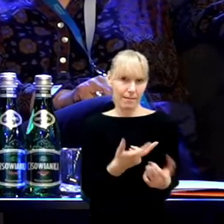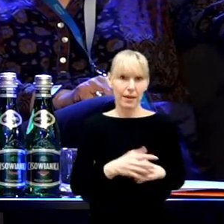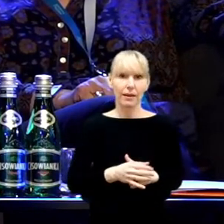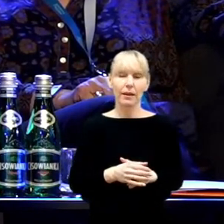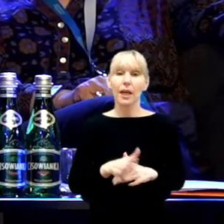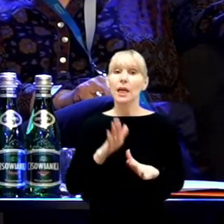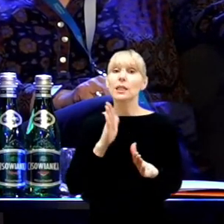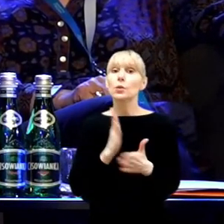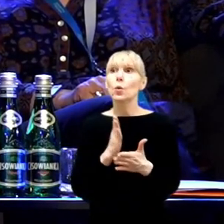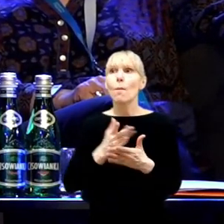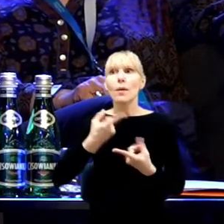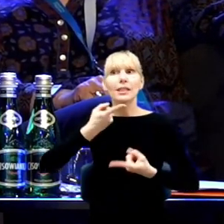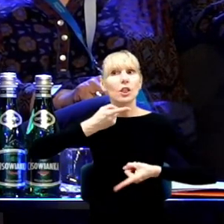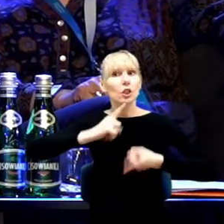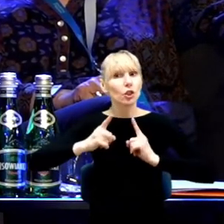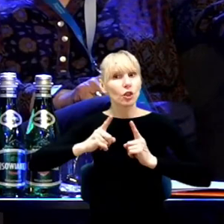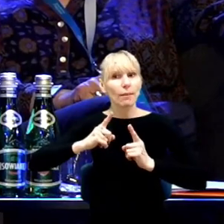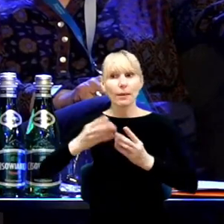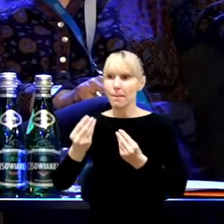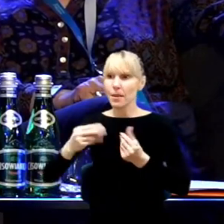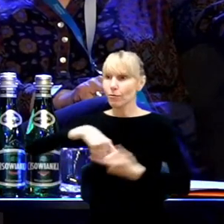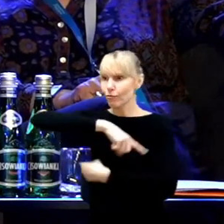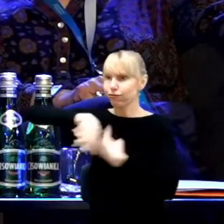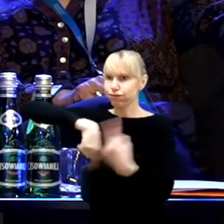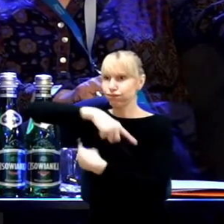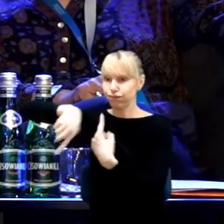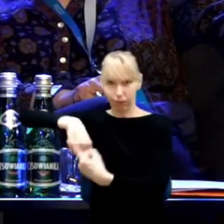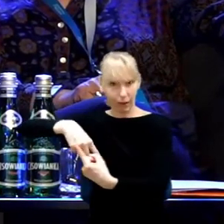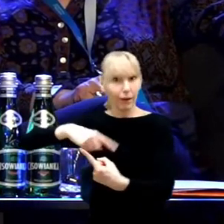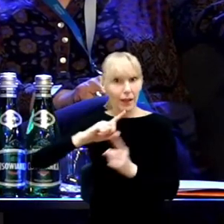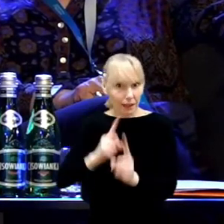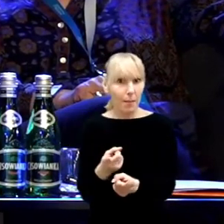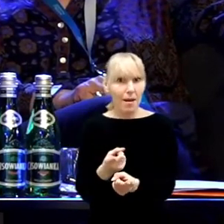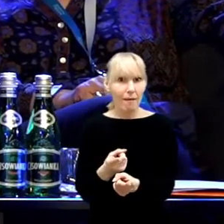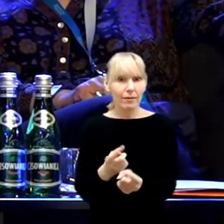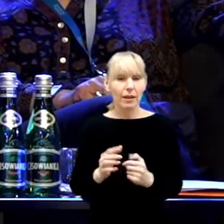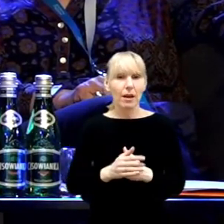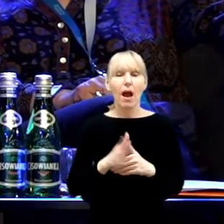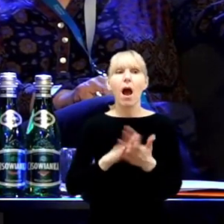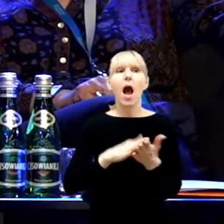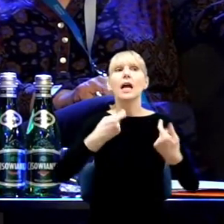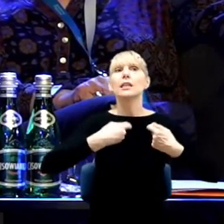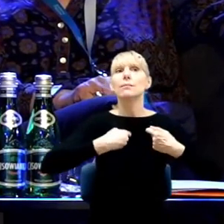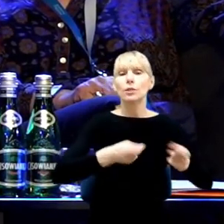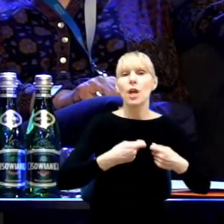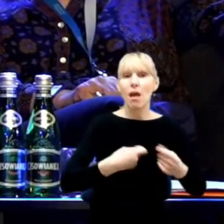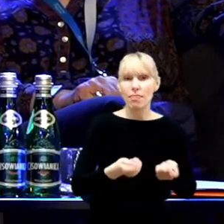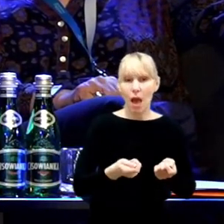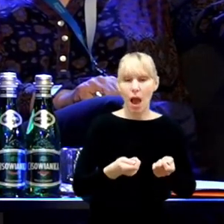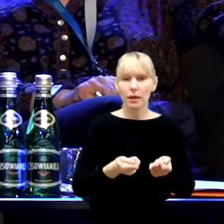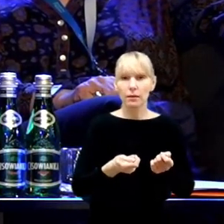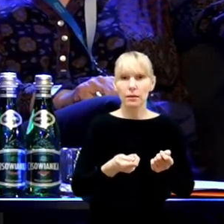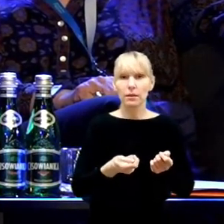W związku z tym, proszę Państwa, sprzedaż... Inwestor, który chciałby sprzedać w Pleszewie